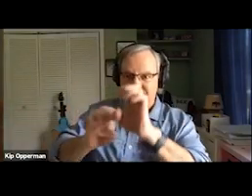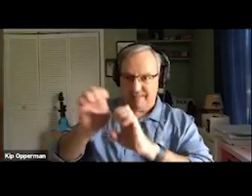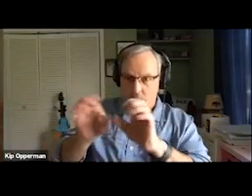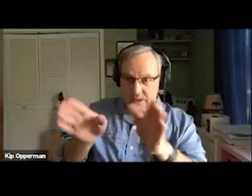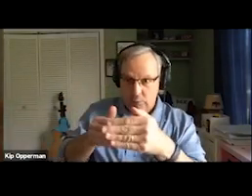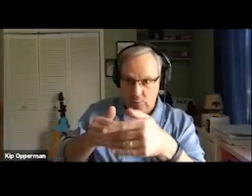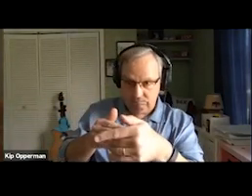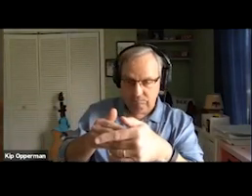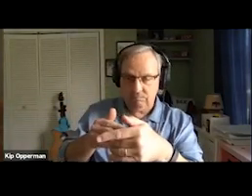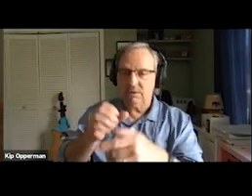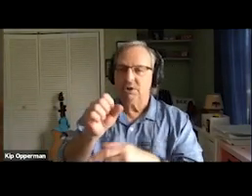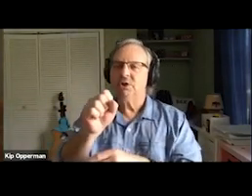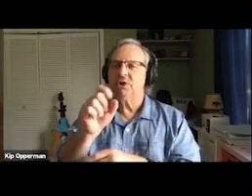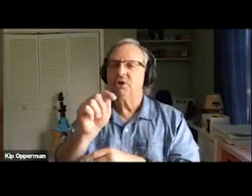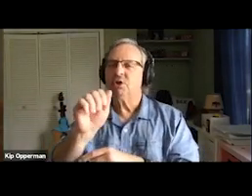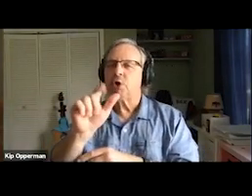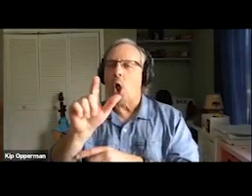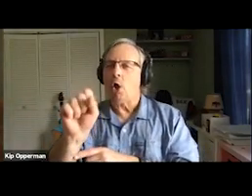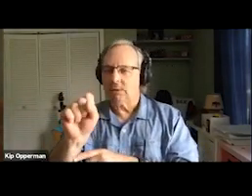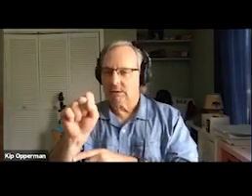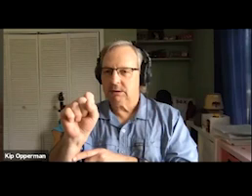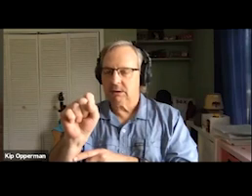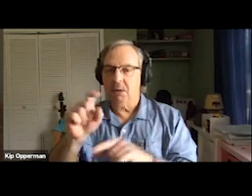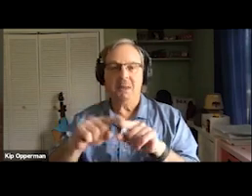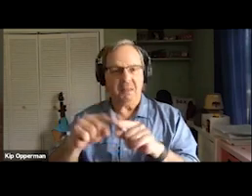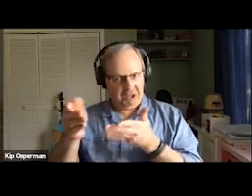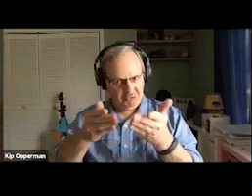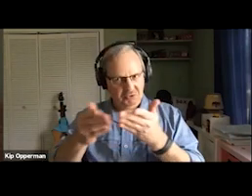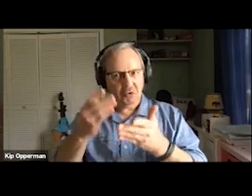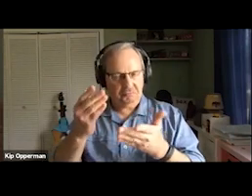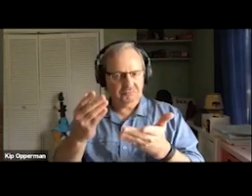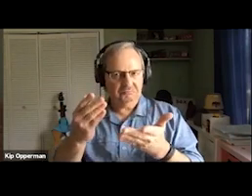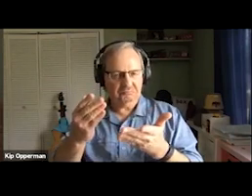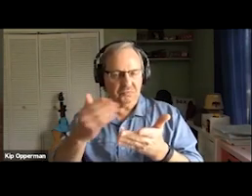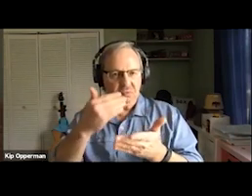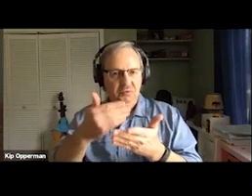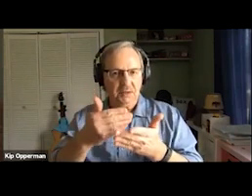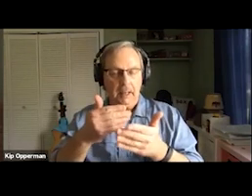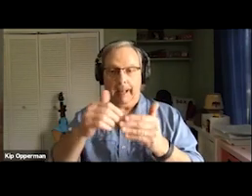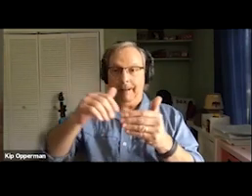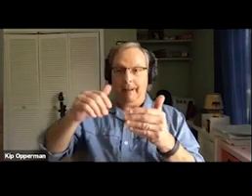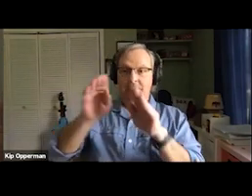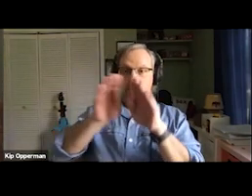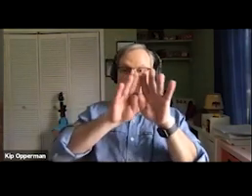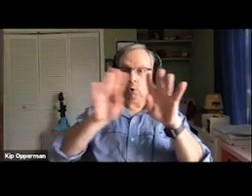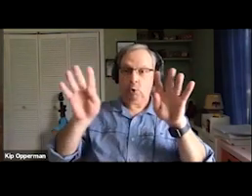los puestos, debería decir, pero sirven para el propósito. Y justo detrás de esa cortina todo el tiempo estaba el bar,